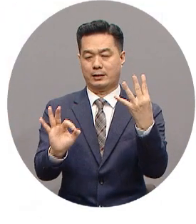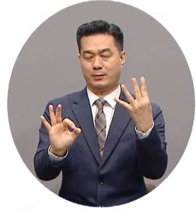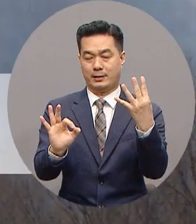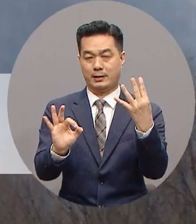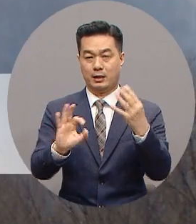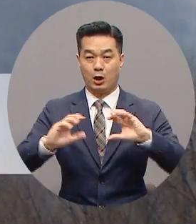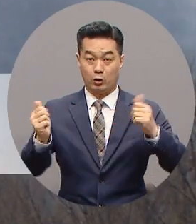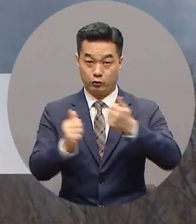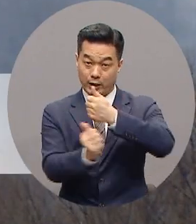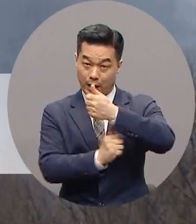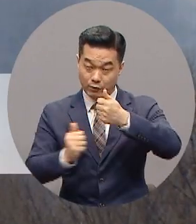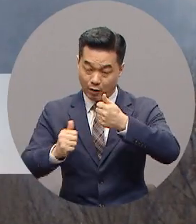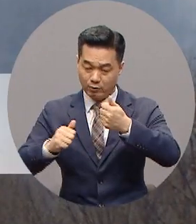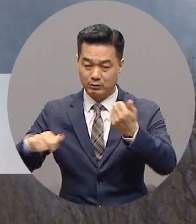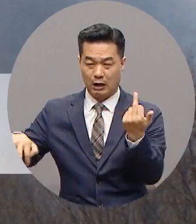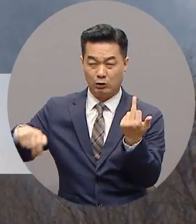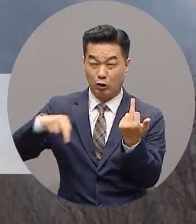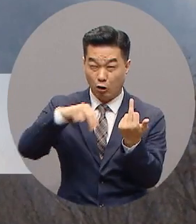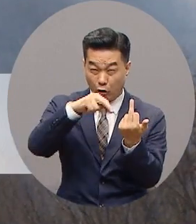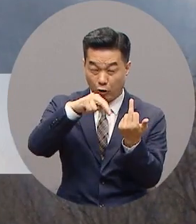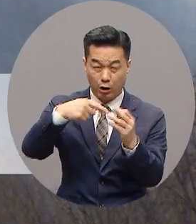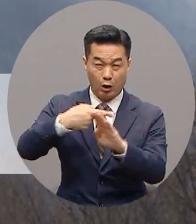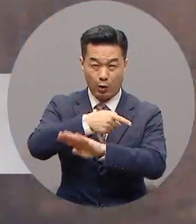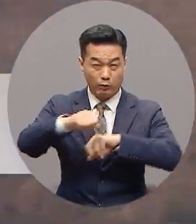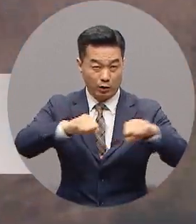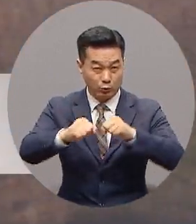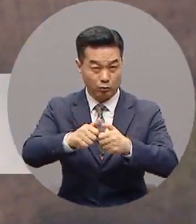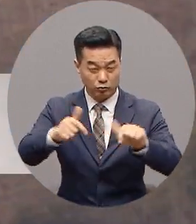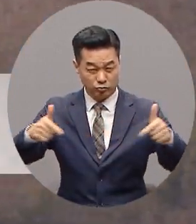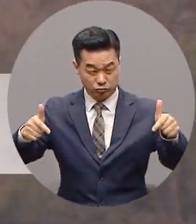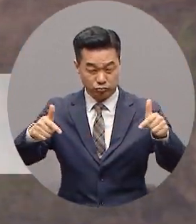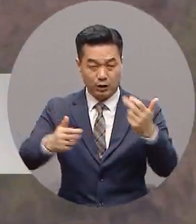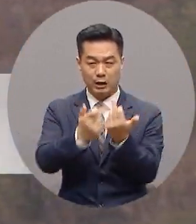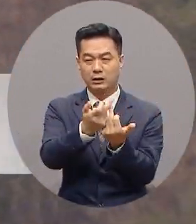특히 오는 10일 국회의원 선거일에 등산이나 영농 활동 등 외부 활동이